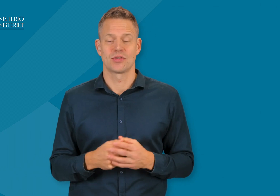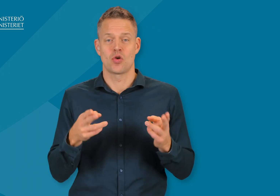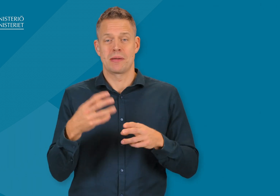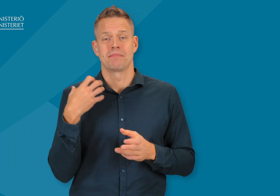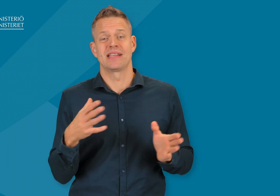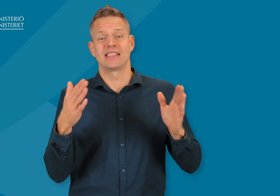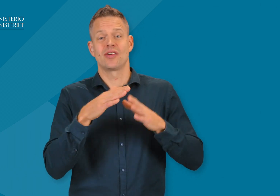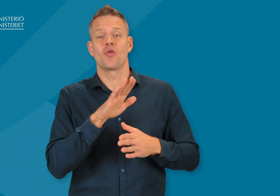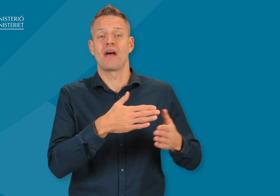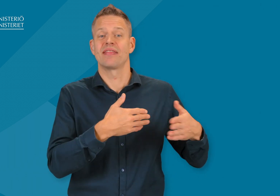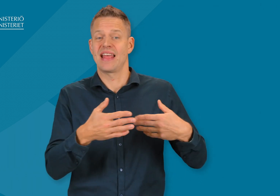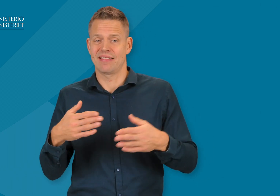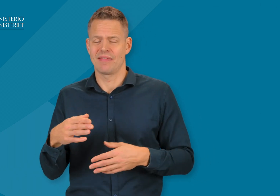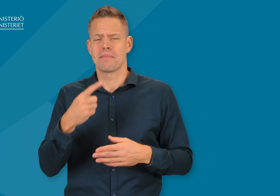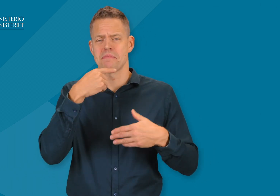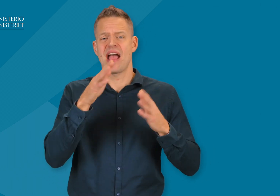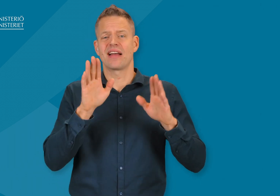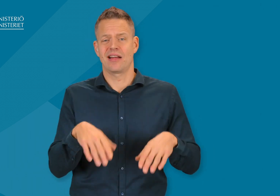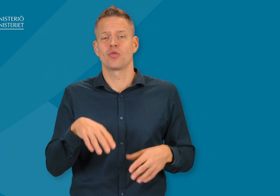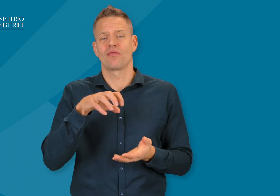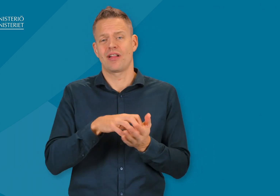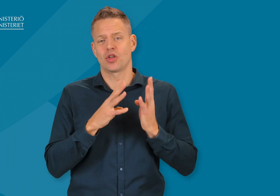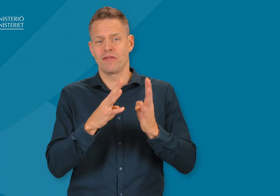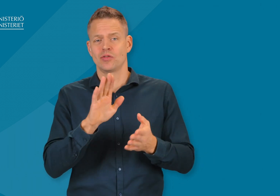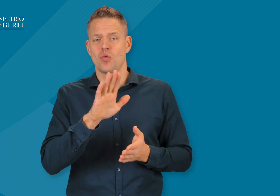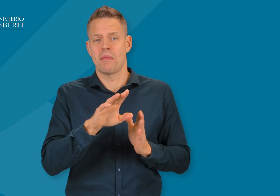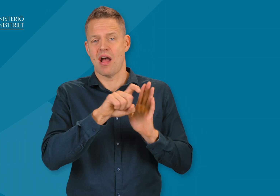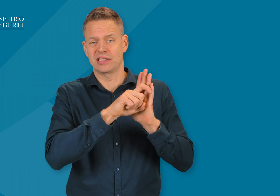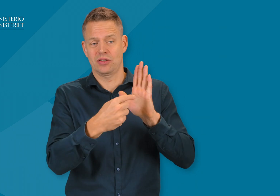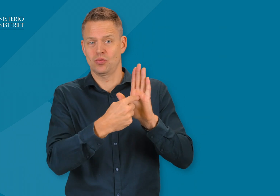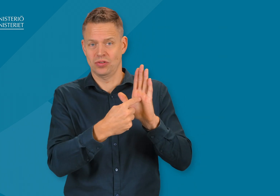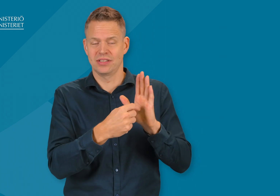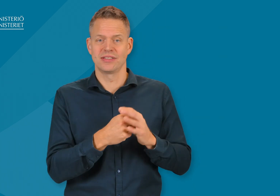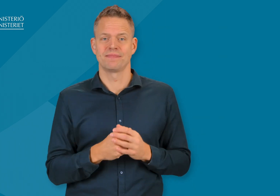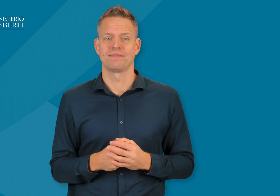Oikeusministeriön tehtävät on määritelty valtioneuvoston asetuksessa.